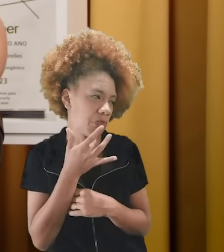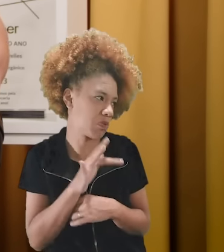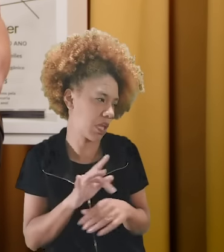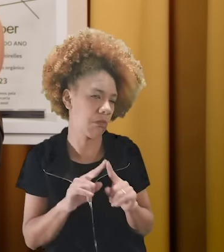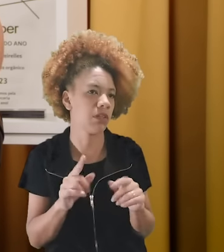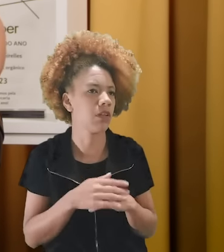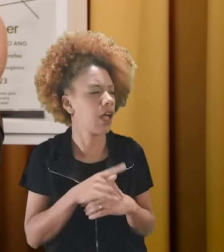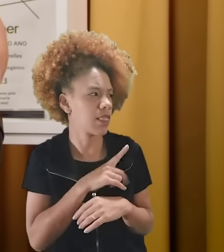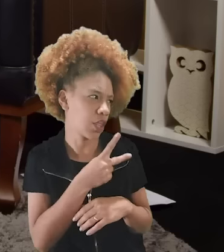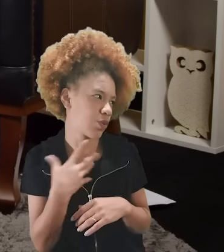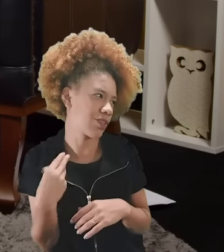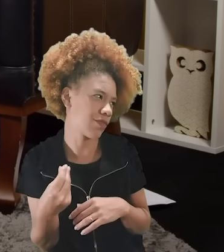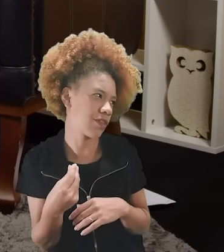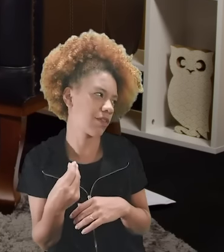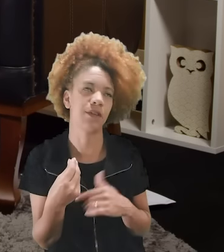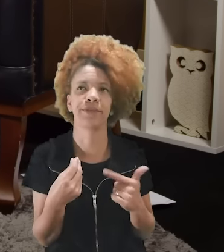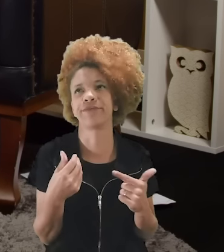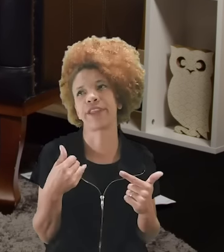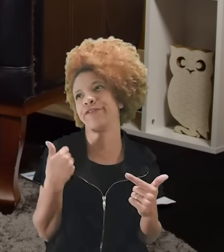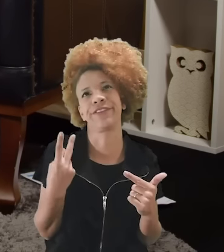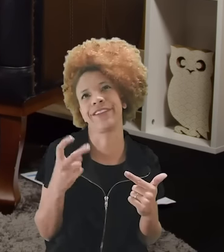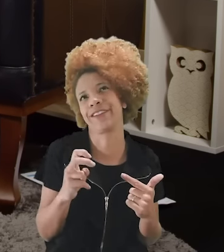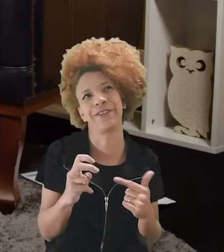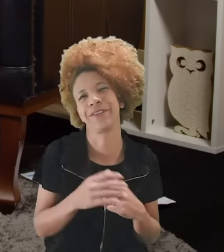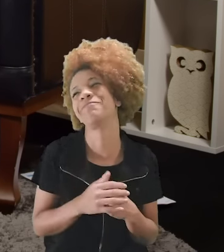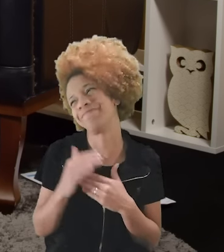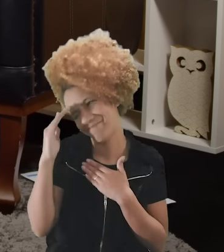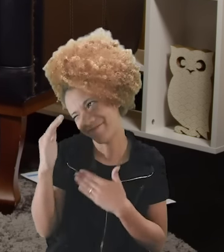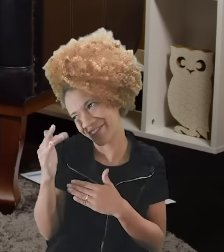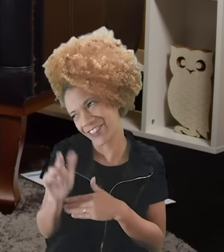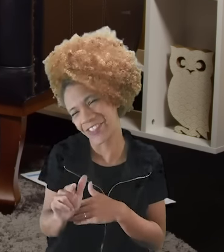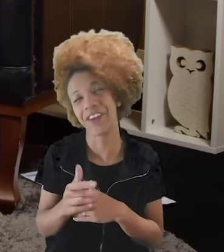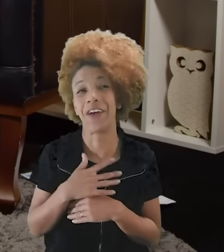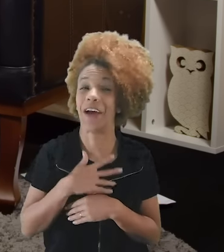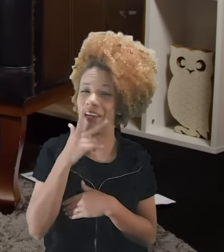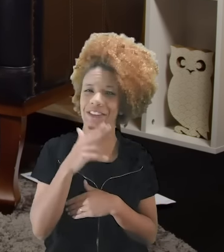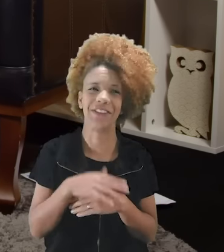obrigada a galera é você tem dois filhos você não tem 25 Nem [ __ ] Obrigada de novo eu acho